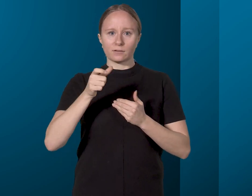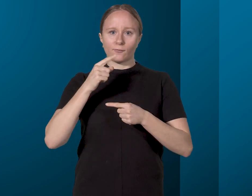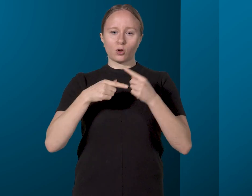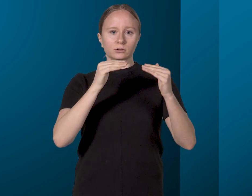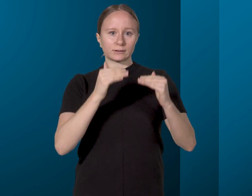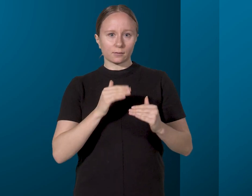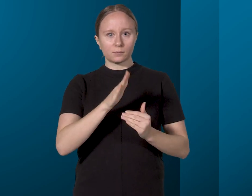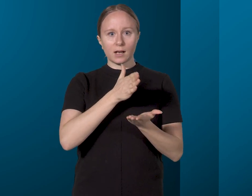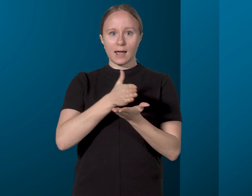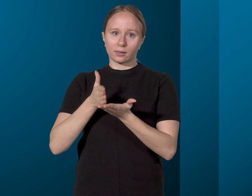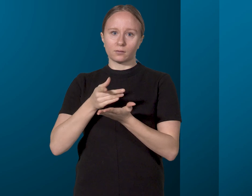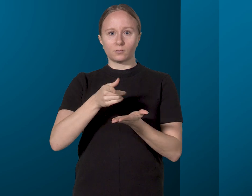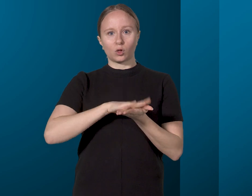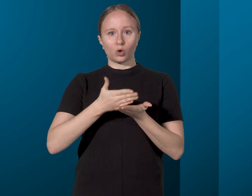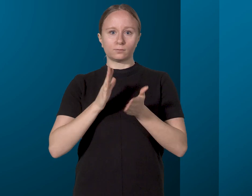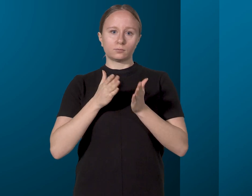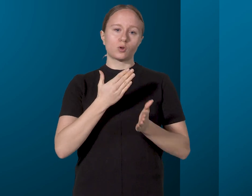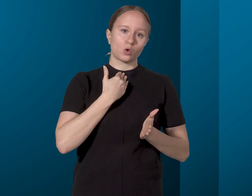personer med funktionsnedsättning garanteras rätten till -